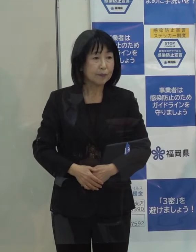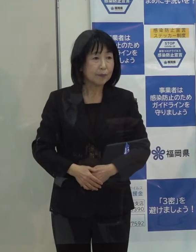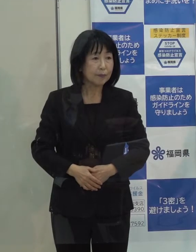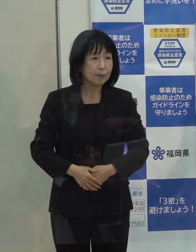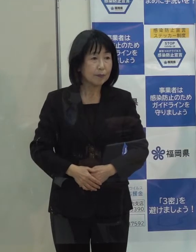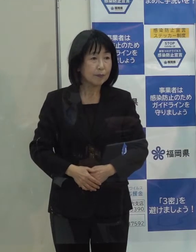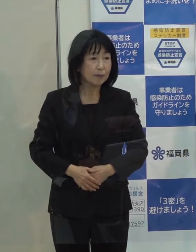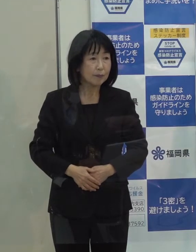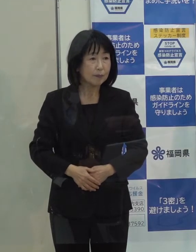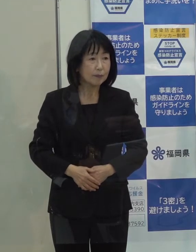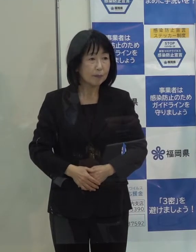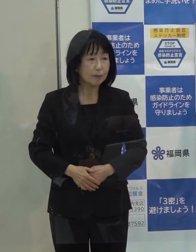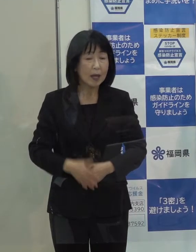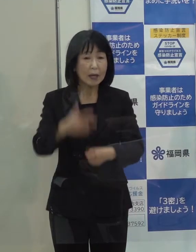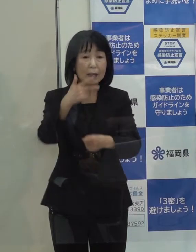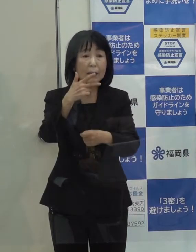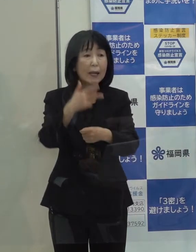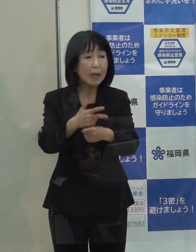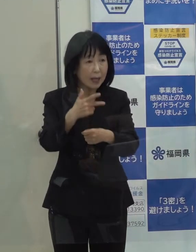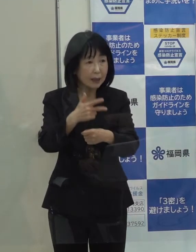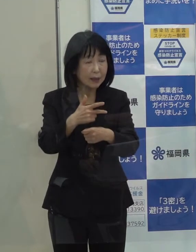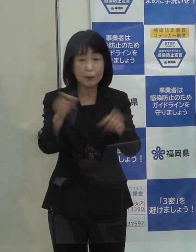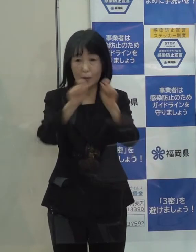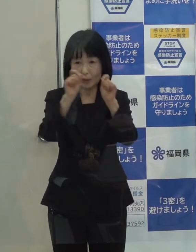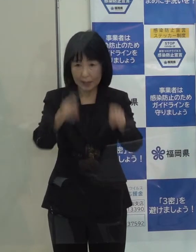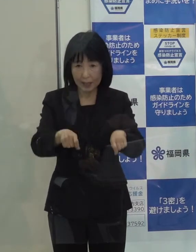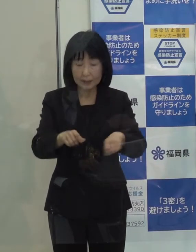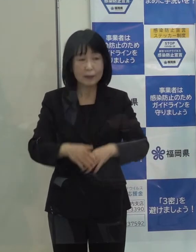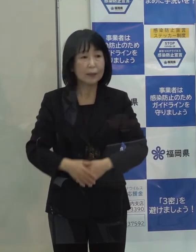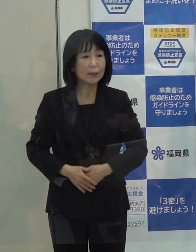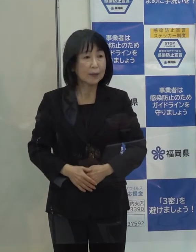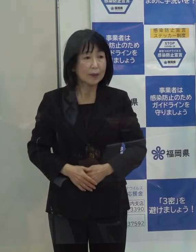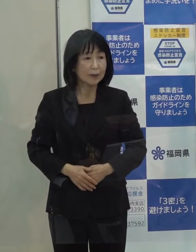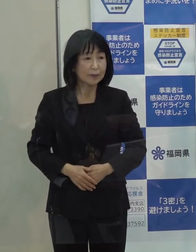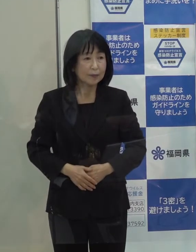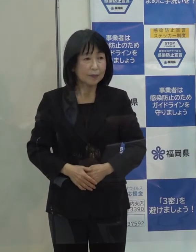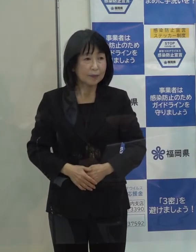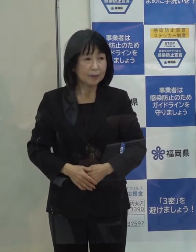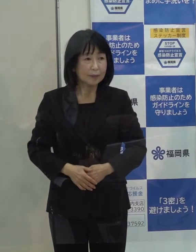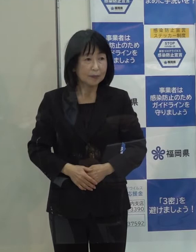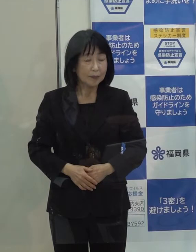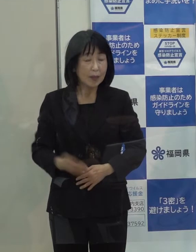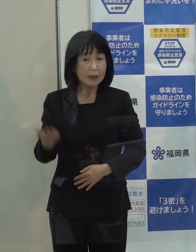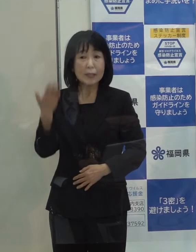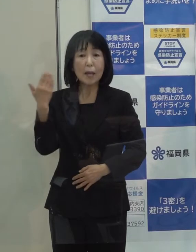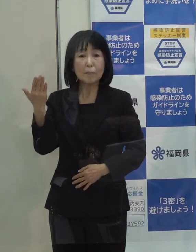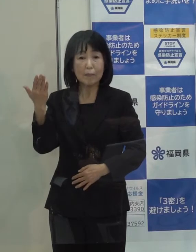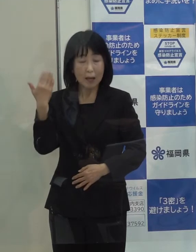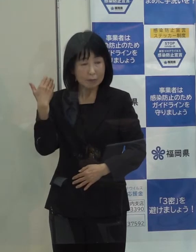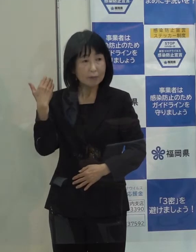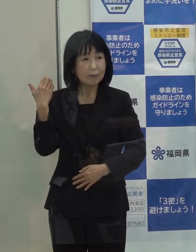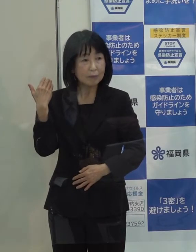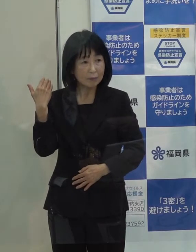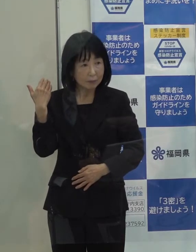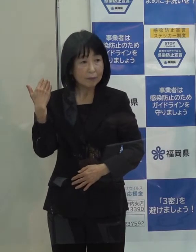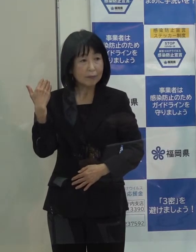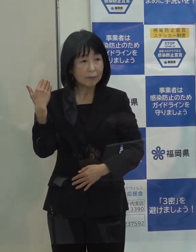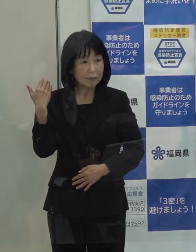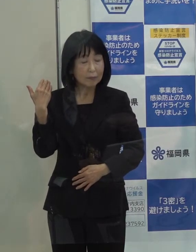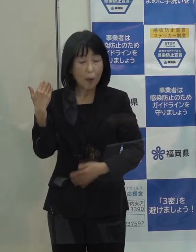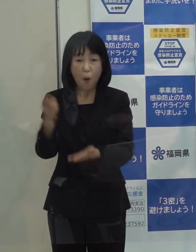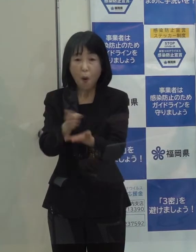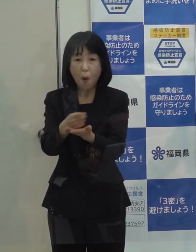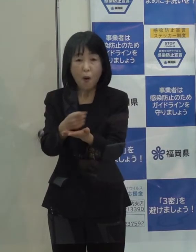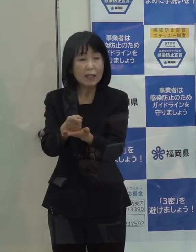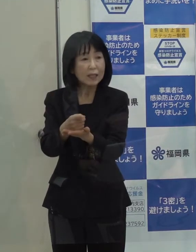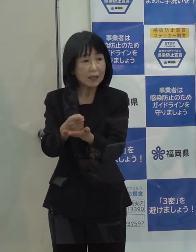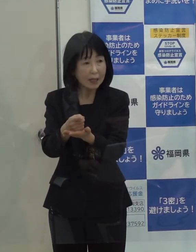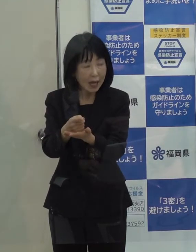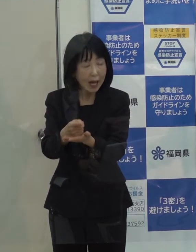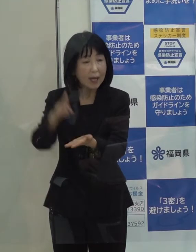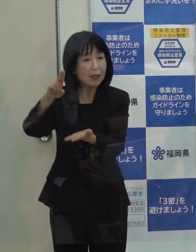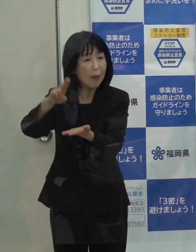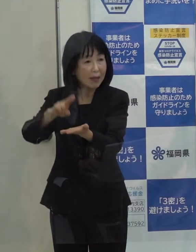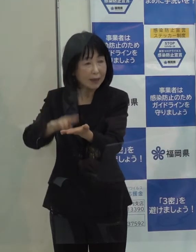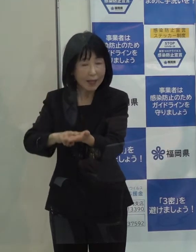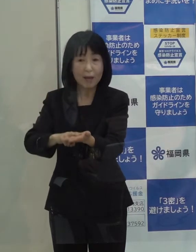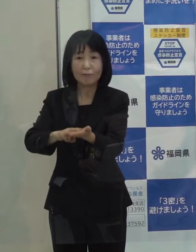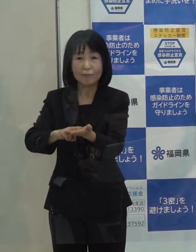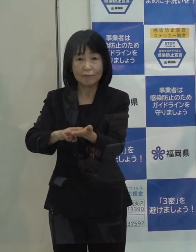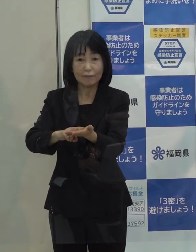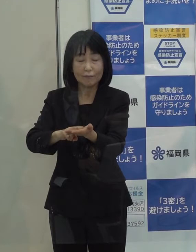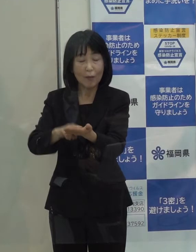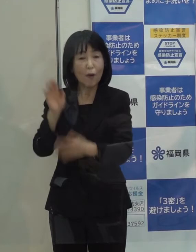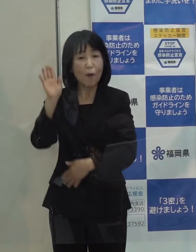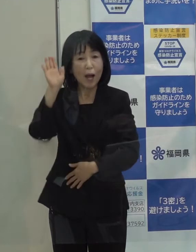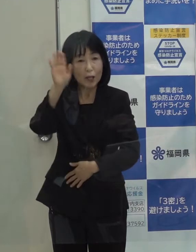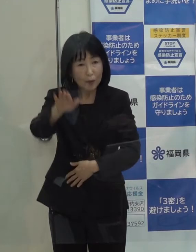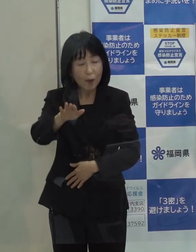（記者）第７位の国際金融の話ですが 先般 幹事会でこういうことをやっていこうって方針が固まって あとは個別のメンバー同士がと